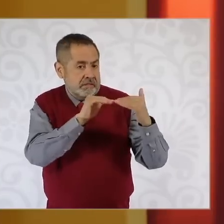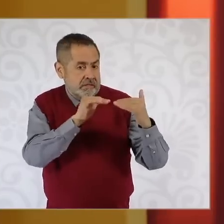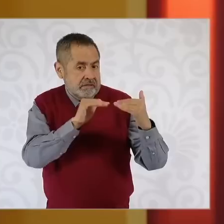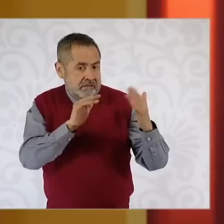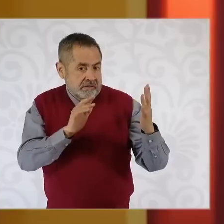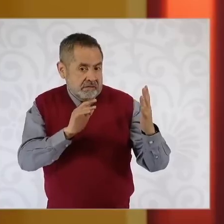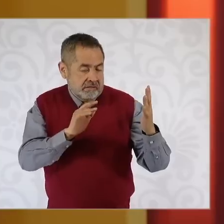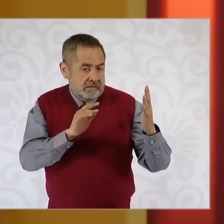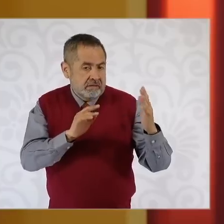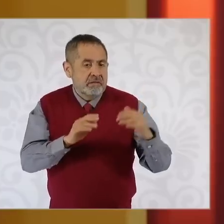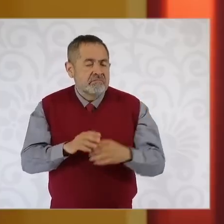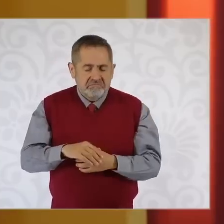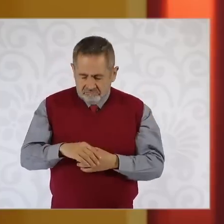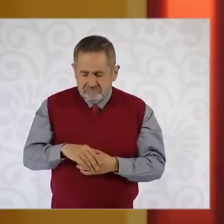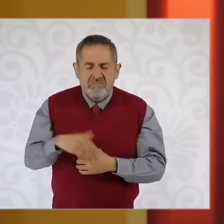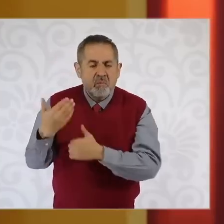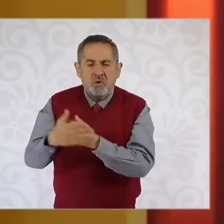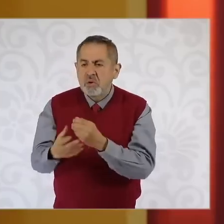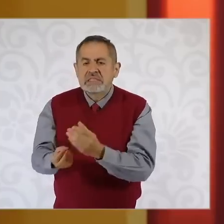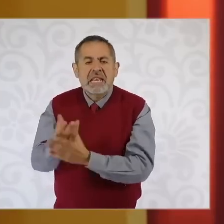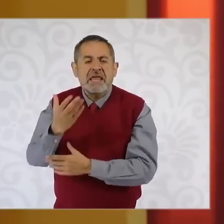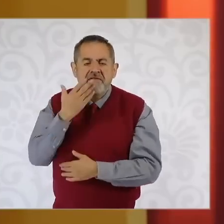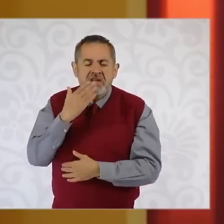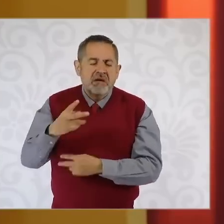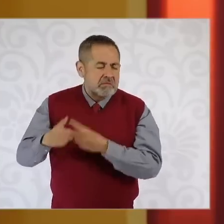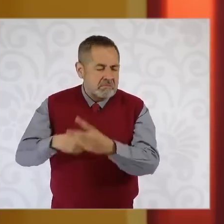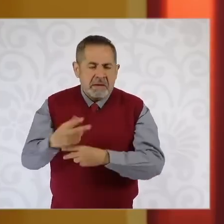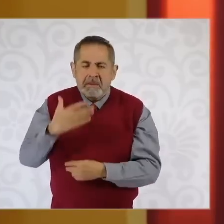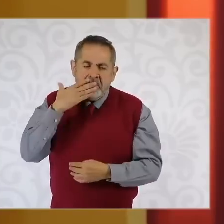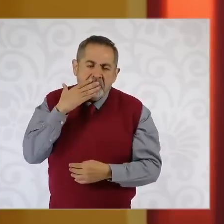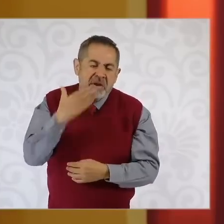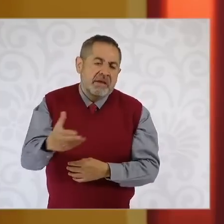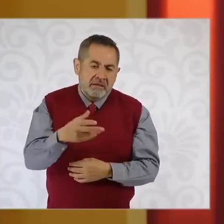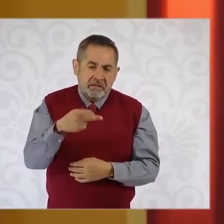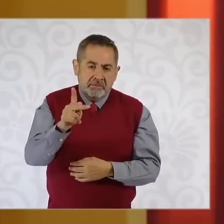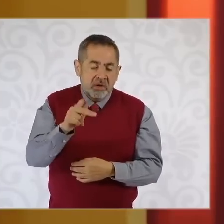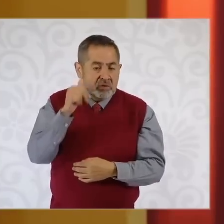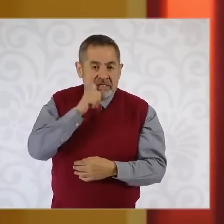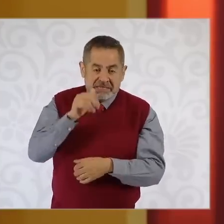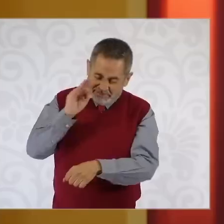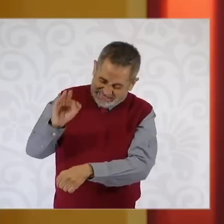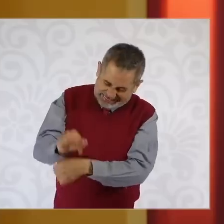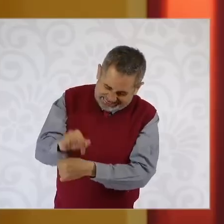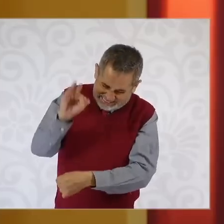y va a salir bien pero siempre en la defensa de la